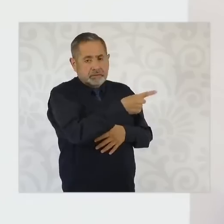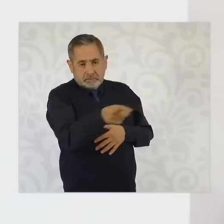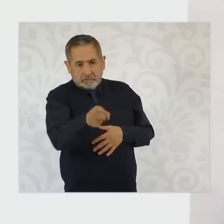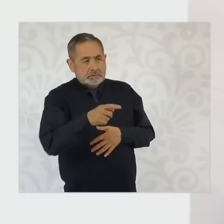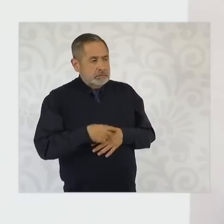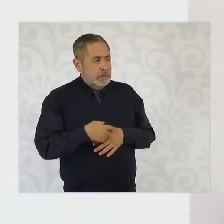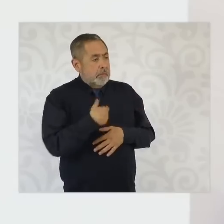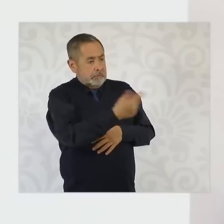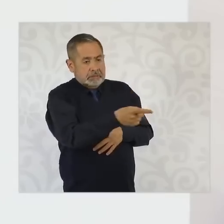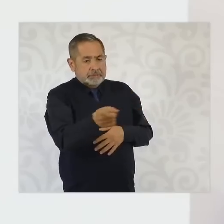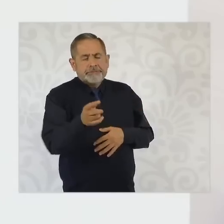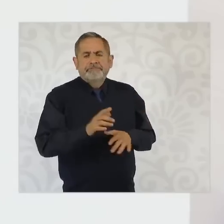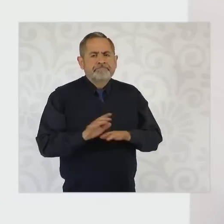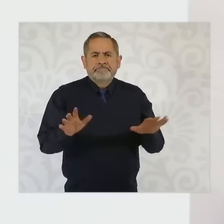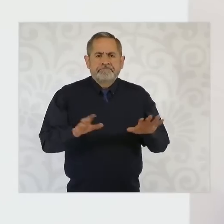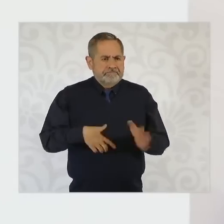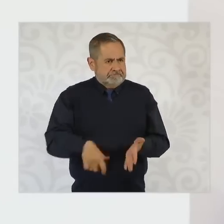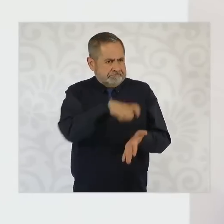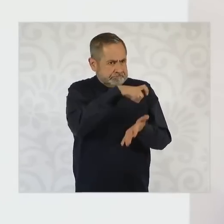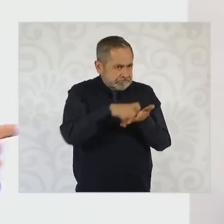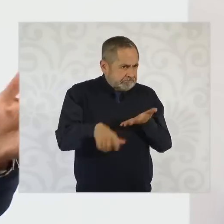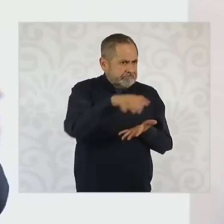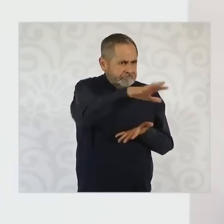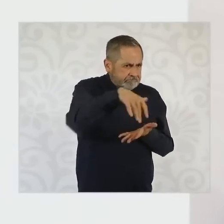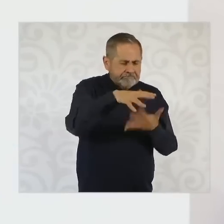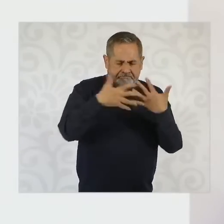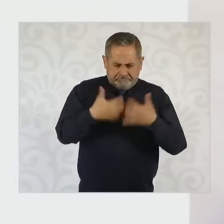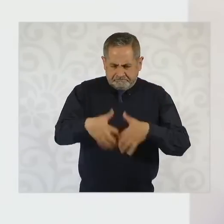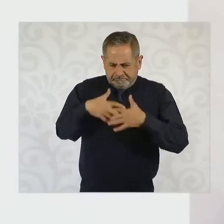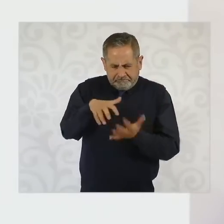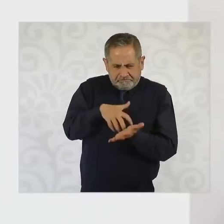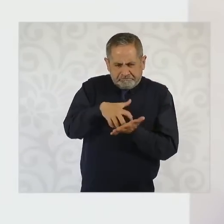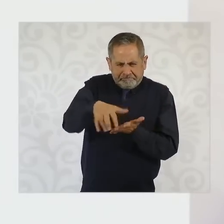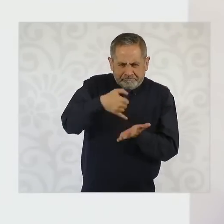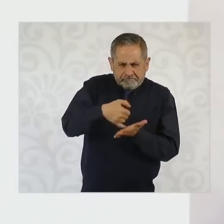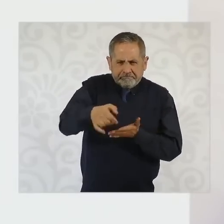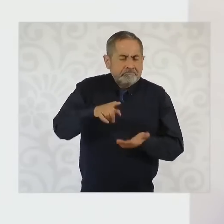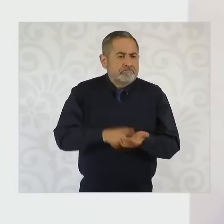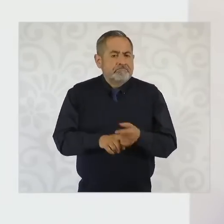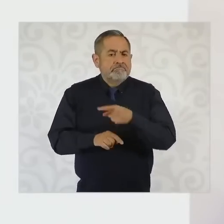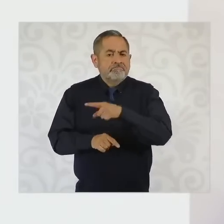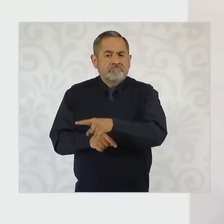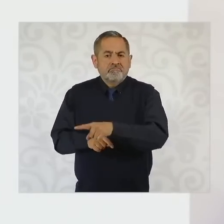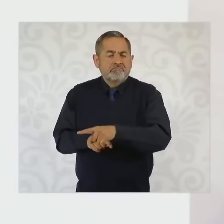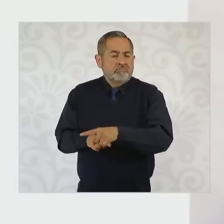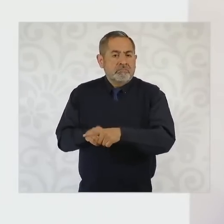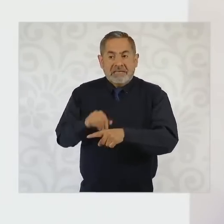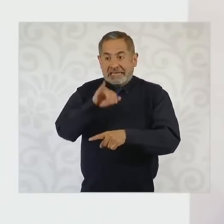que también hay varias ideas Jesús entre sus múltiples virtudes es experto en pavimentos